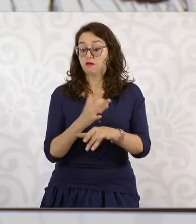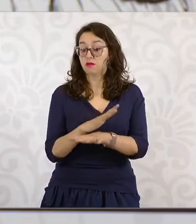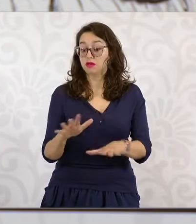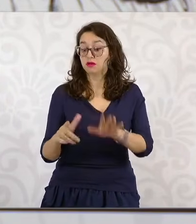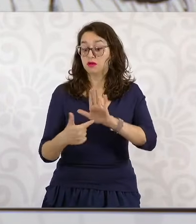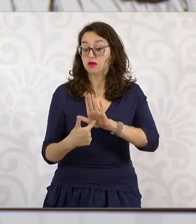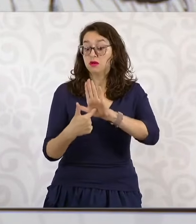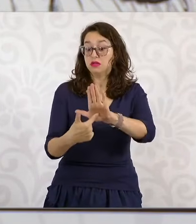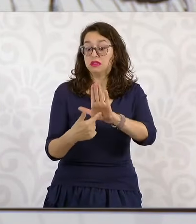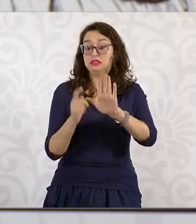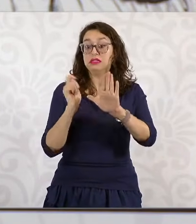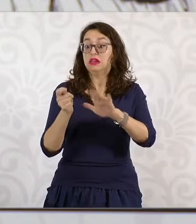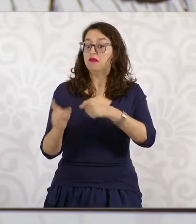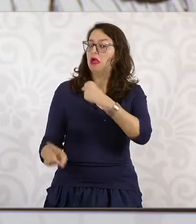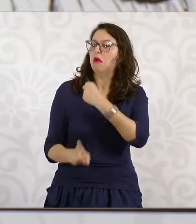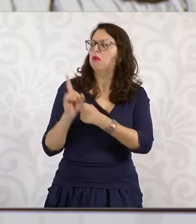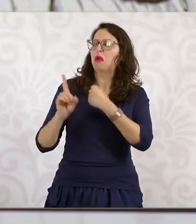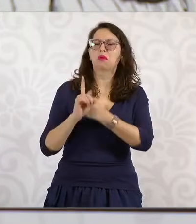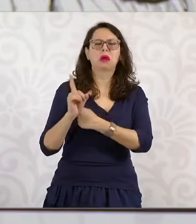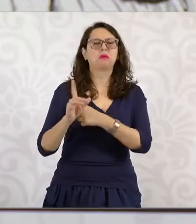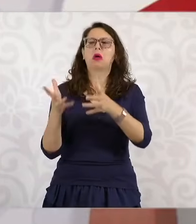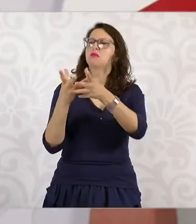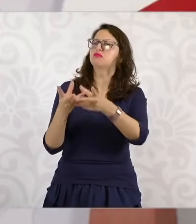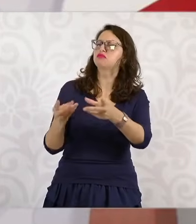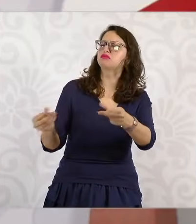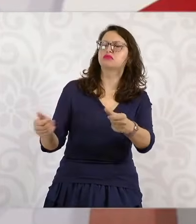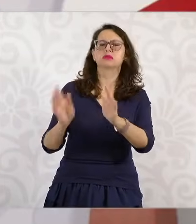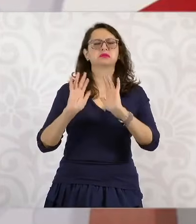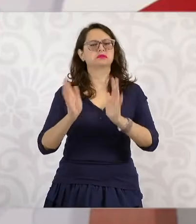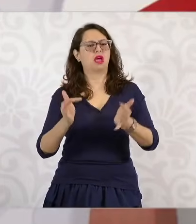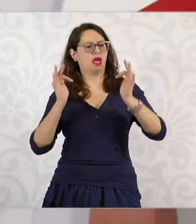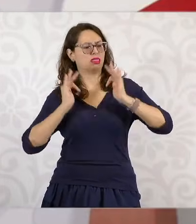estamos pasando. No quiero sonar como que no estoy consciente de lo que nos está pasando en